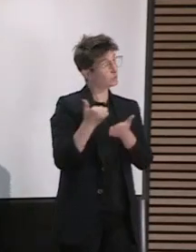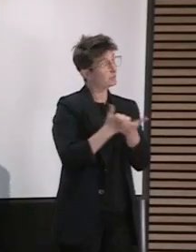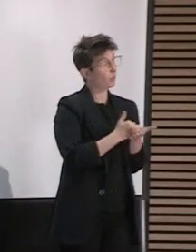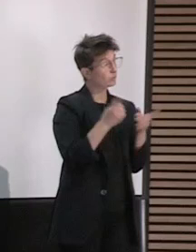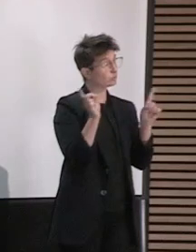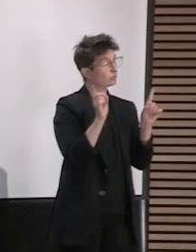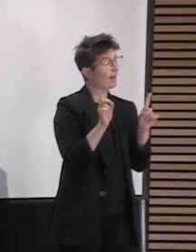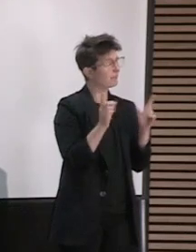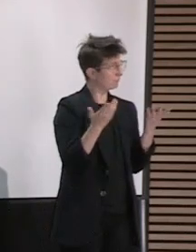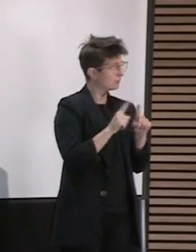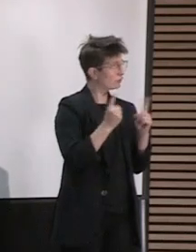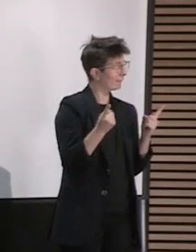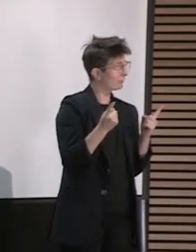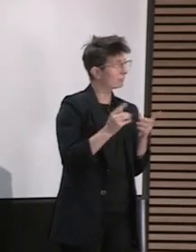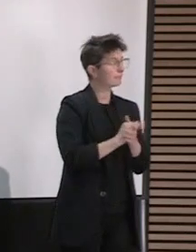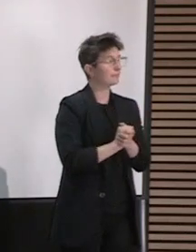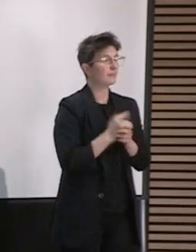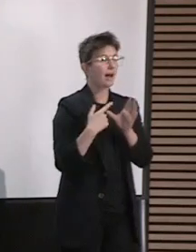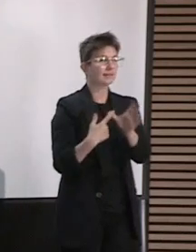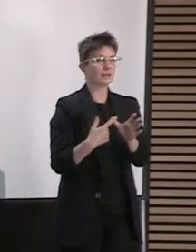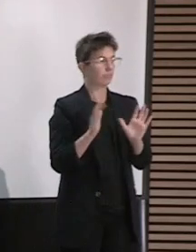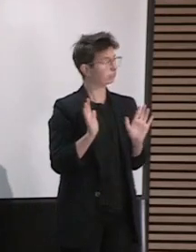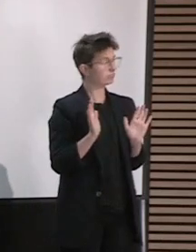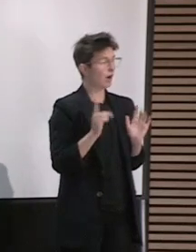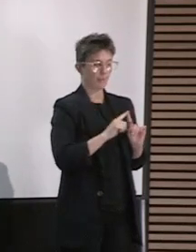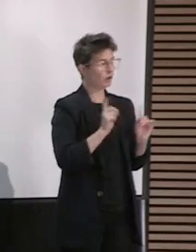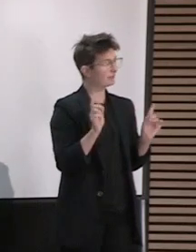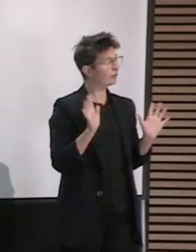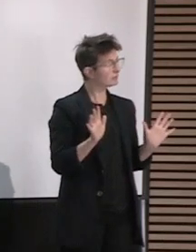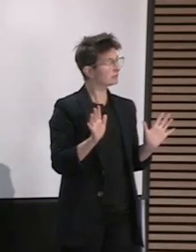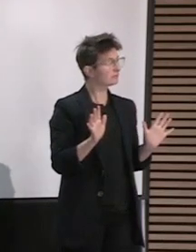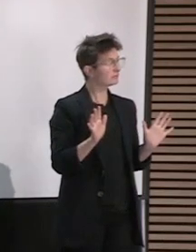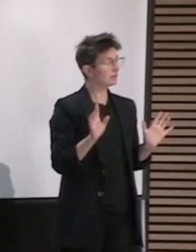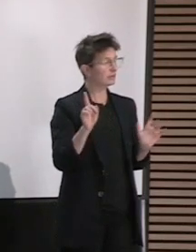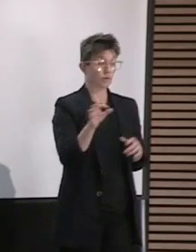te Green Party i raro i a pahi ka mea e kore e waiho hei kaupapa maana. He aha koe i